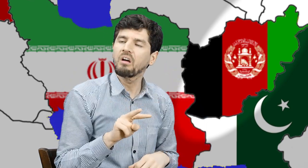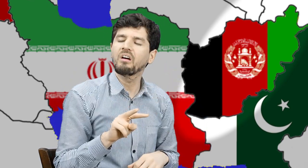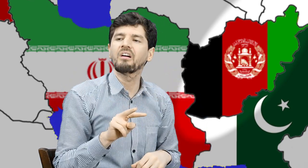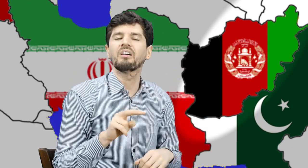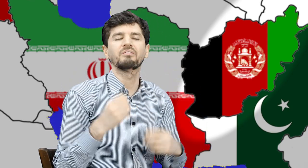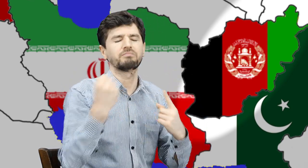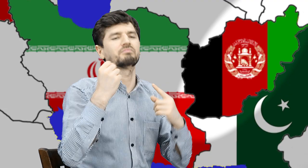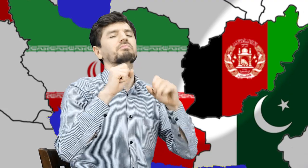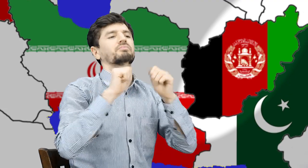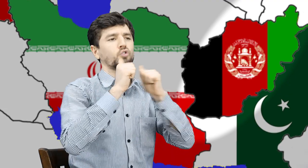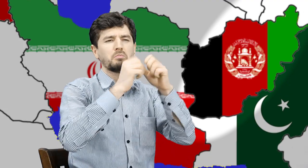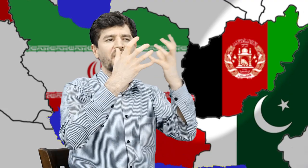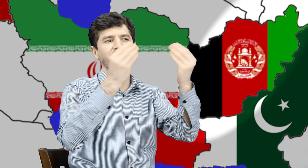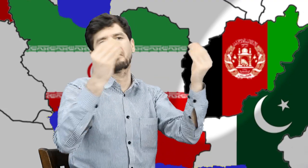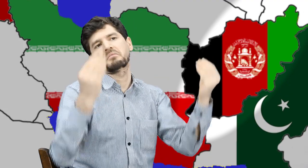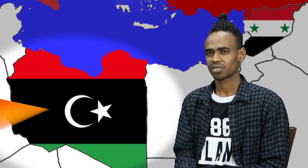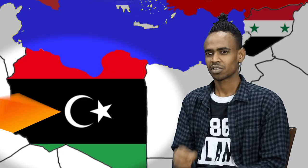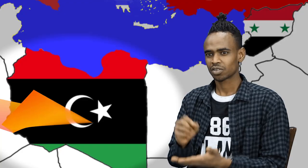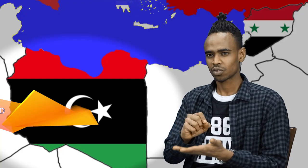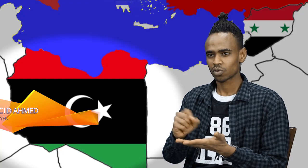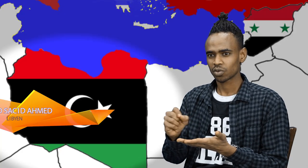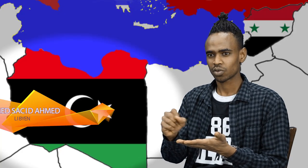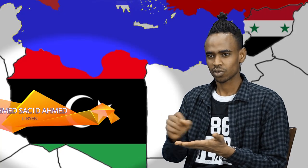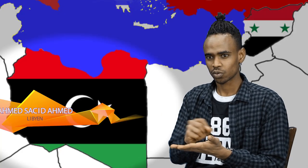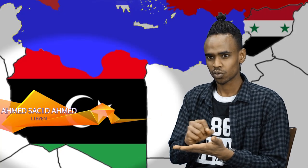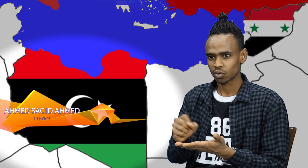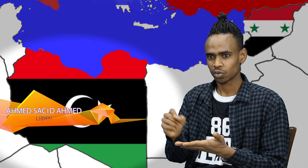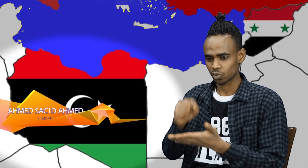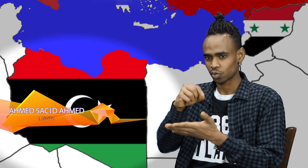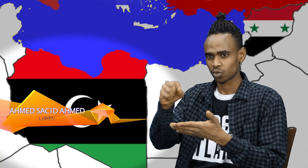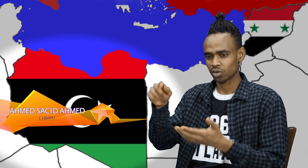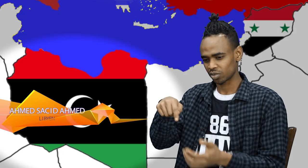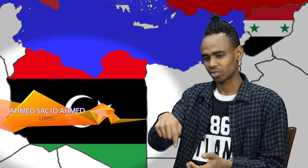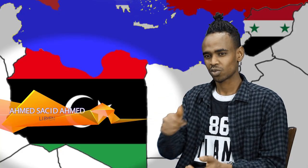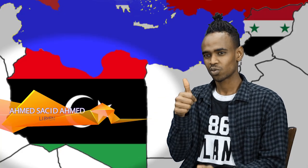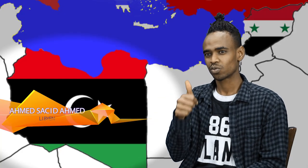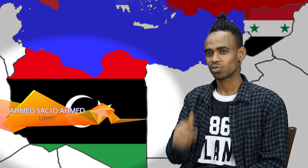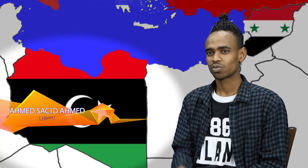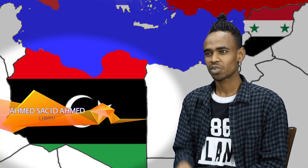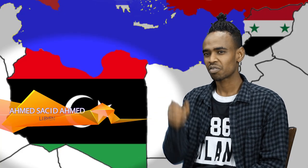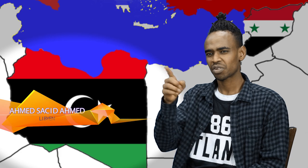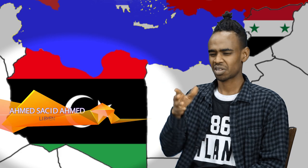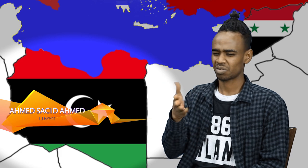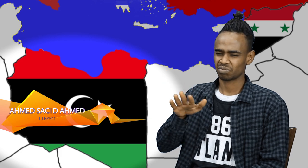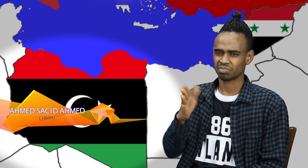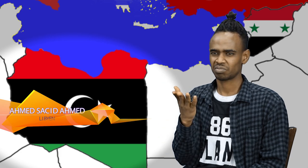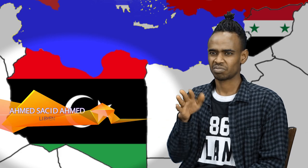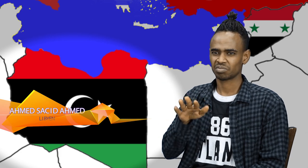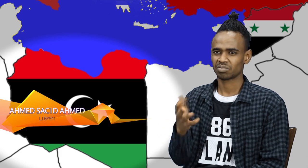Das ist alles möglich hier in Deutschland! Auch gibt es viele Sportvereine hier. Wow. Die Schule ist hier gut. In Afrika ist es nicht so gut wie hier.